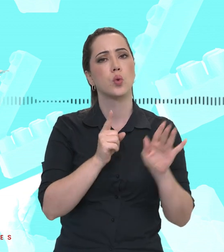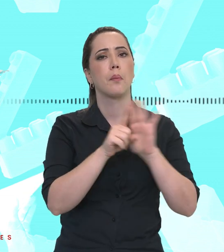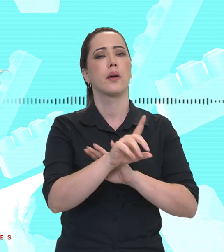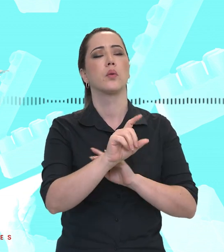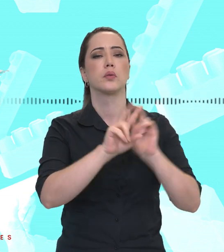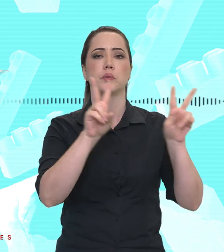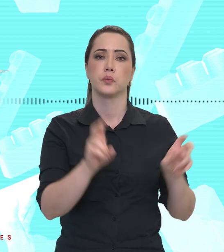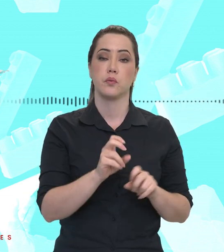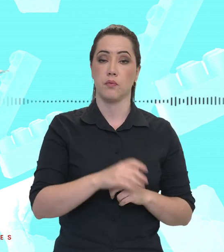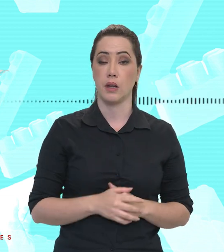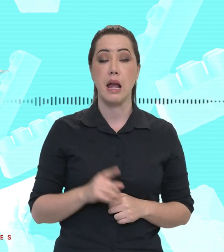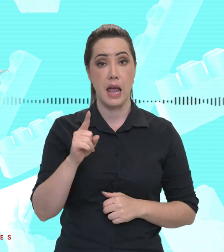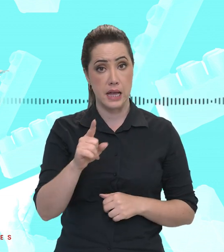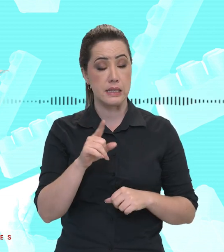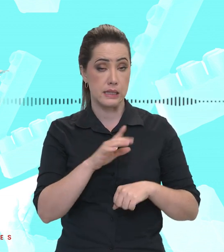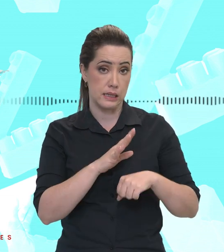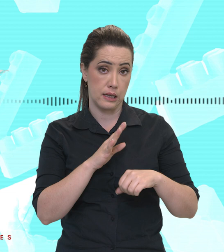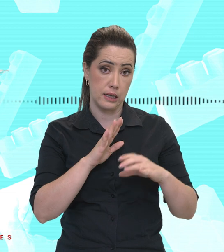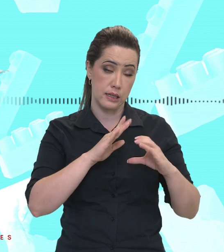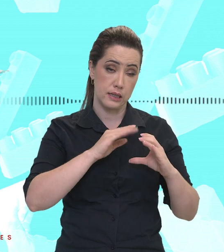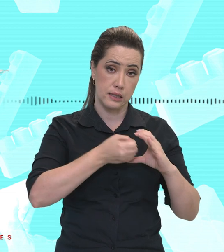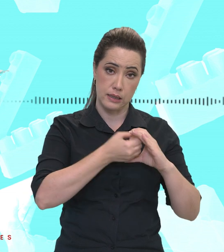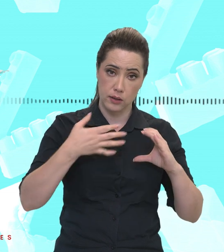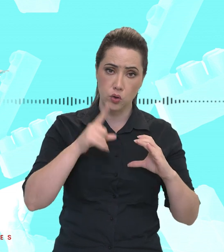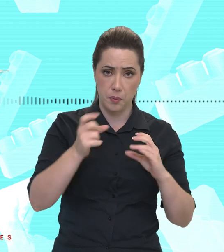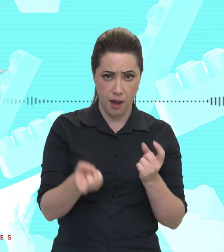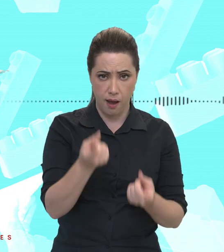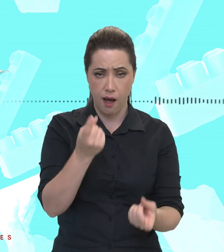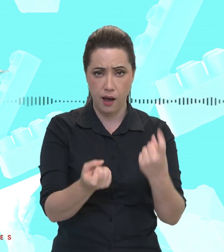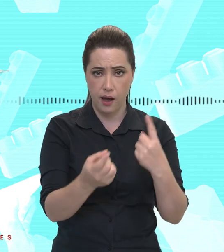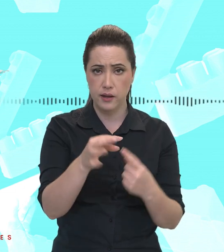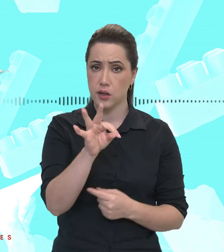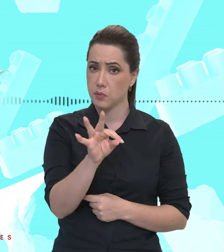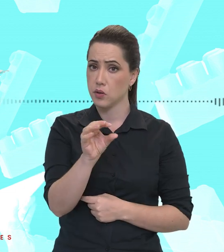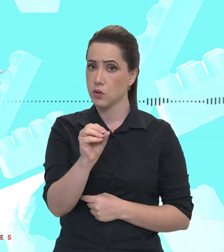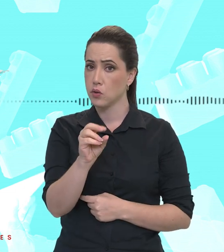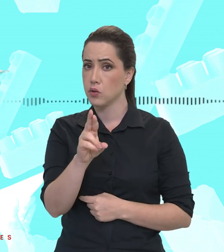a seguinte pergunta: Síndrome de Tourette é uma condição rara? O artigo tem um resumo